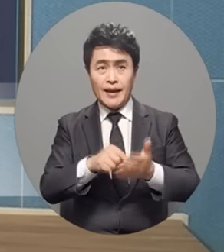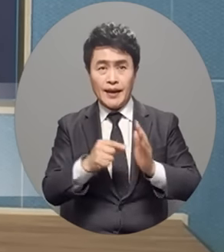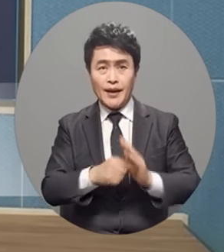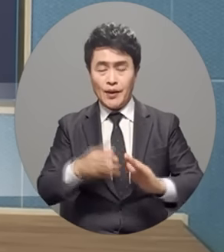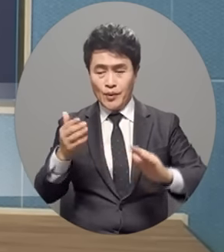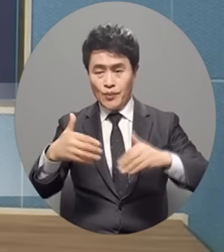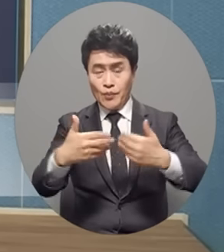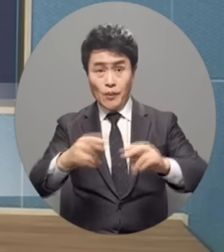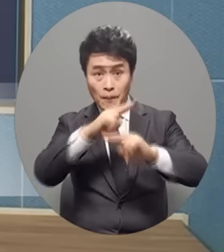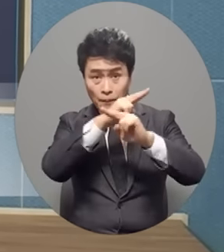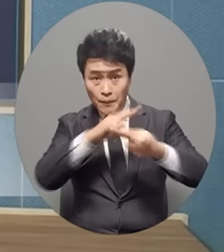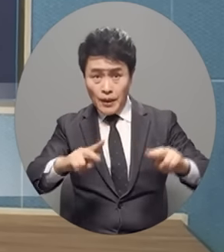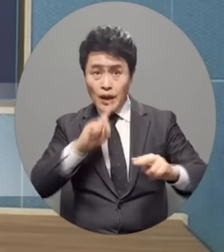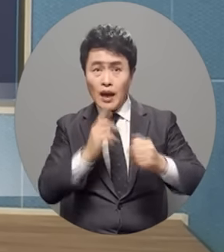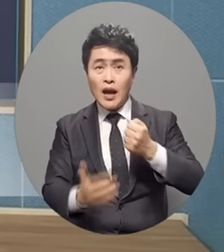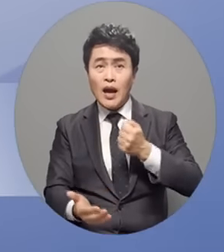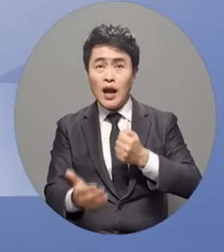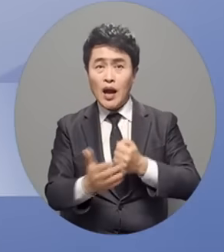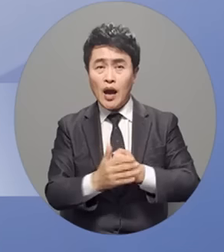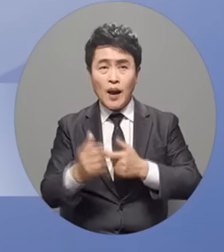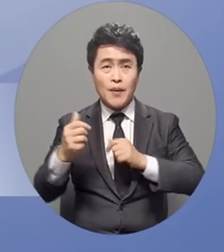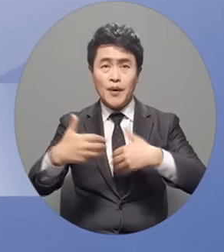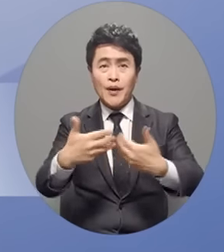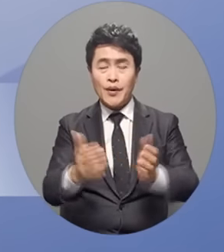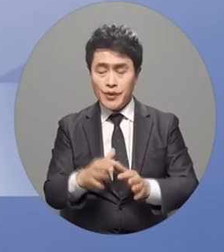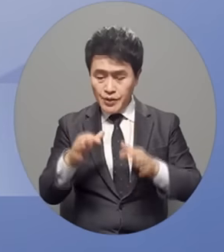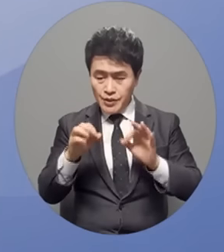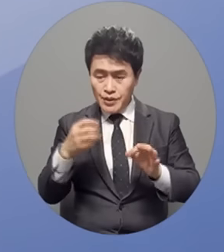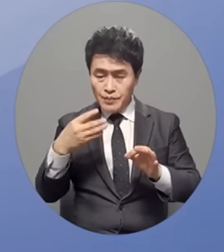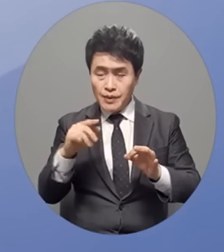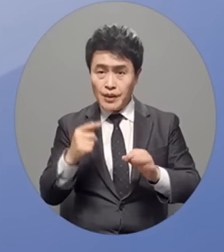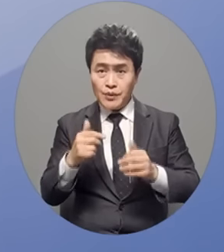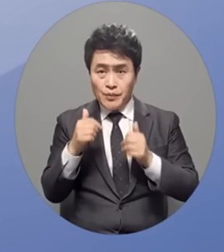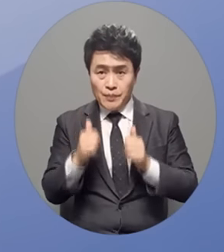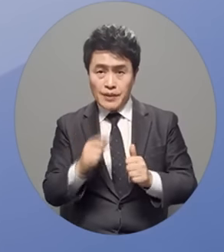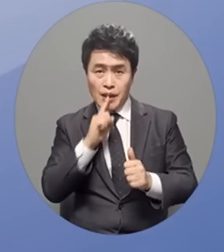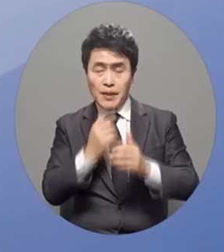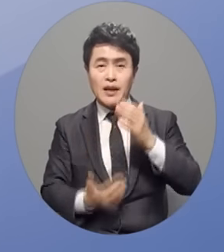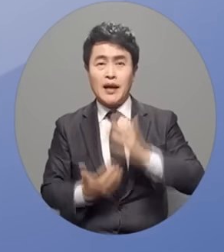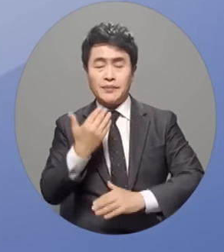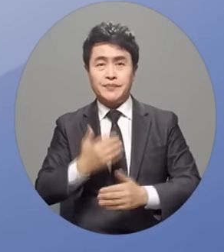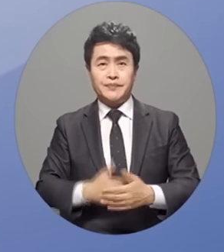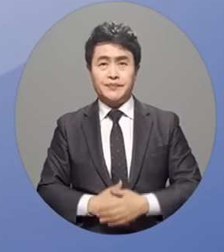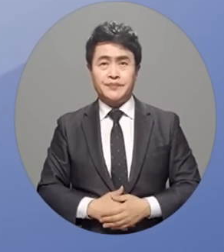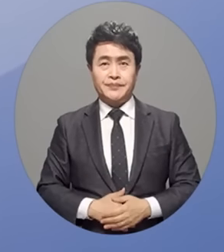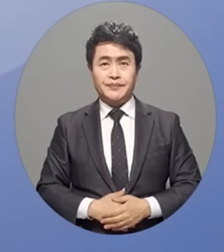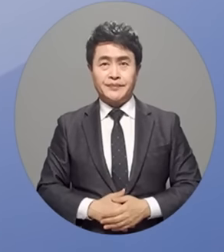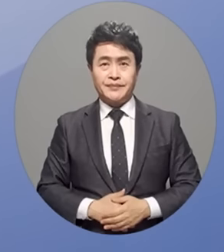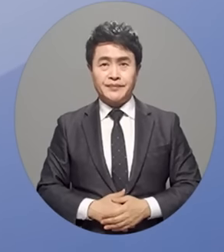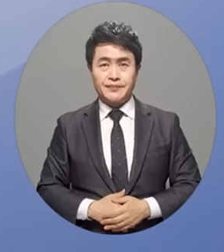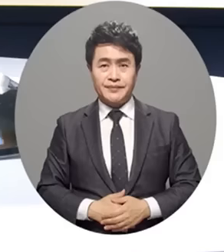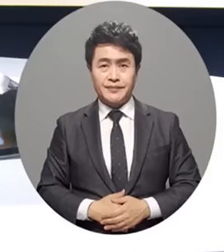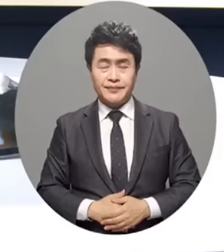유력한 최종 후보 중 1명으로 공수처 폐지론자로 알려진 보수 성향 김태규 전 판사가 거론됩니다. MBC 뉴스 윤상문입니다.